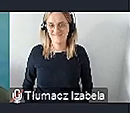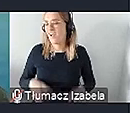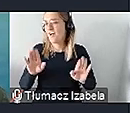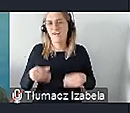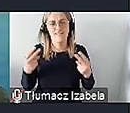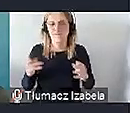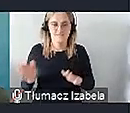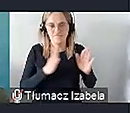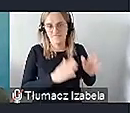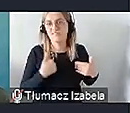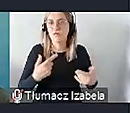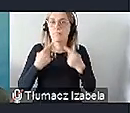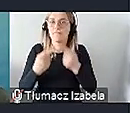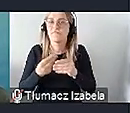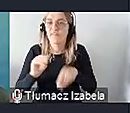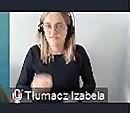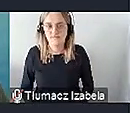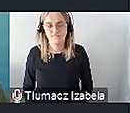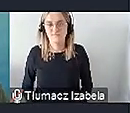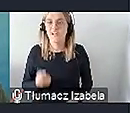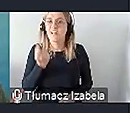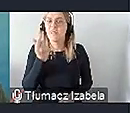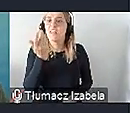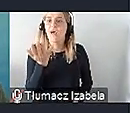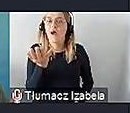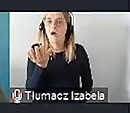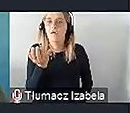Przejdziemy sobie dalej, bo chciałbym państwu zostawić kilka inspiracji.